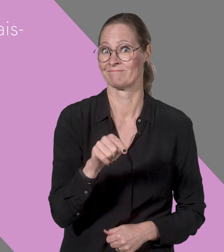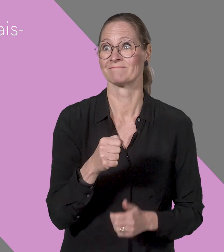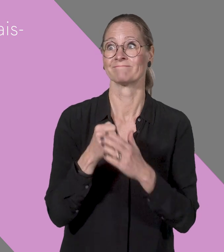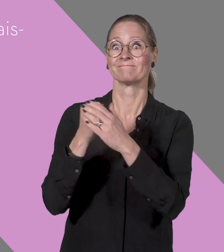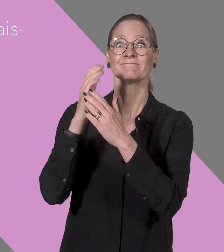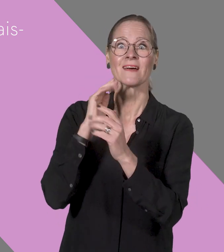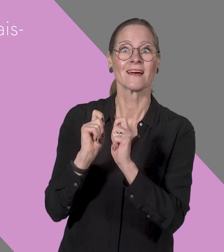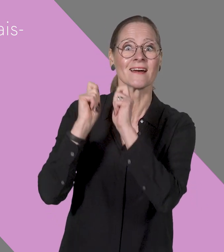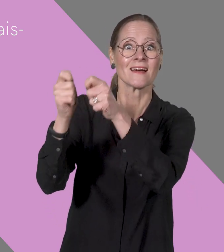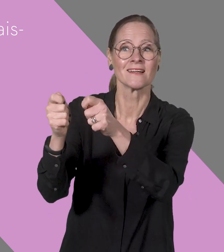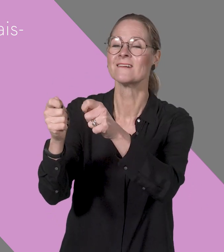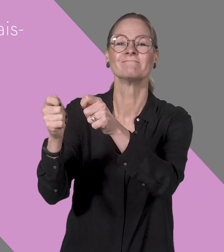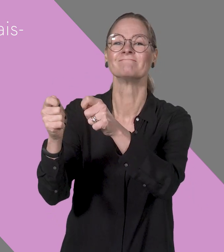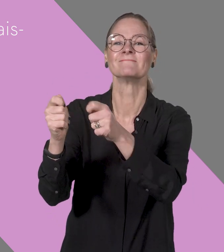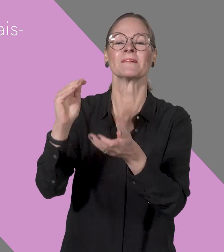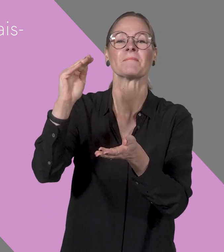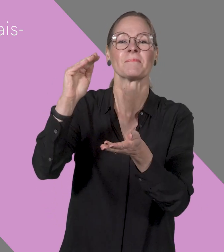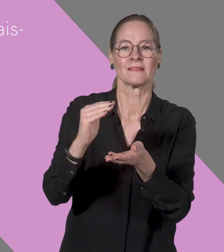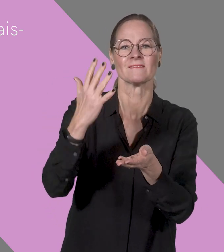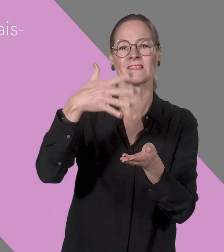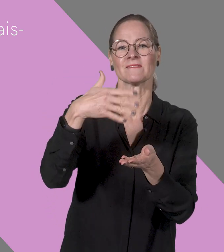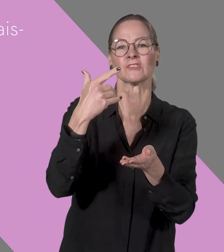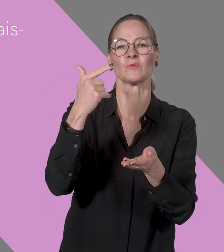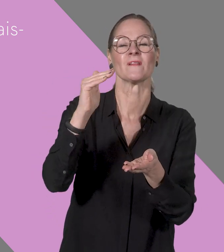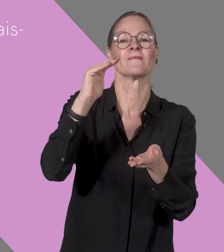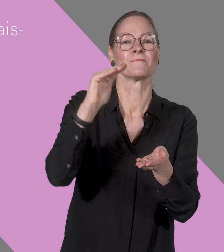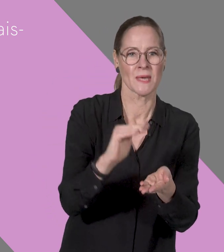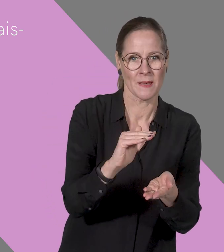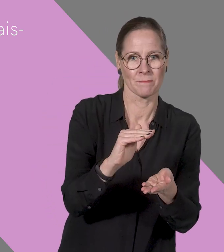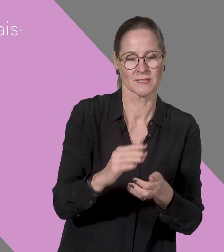mikä on 55 000 € haettua pienempi.